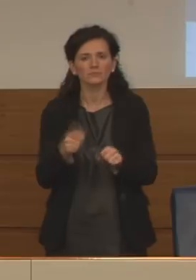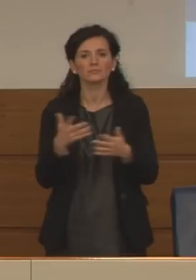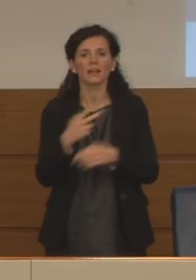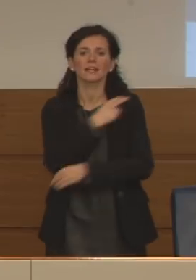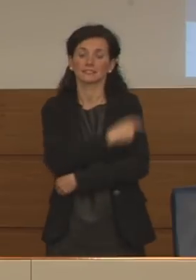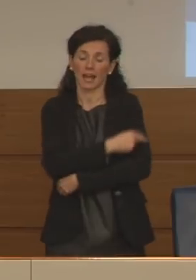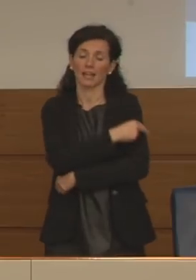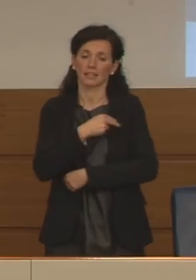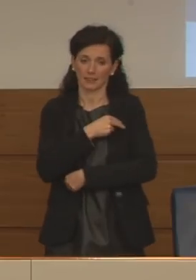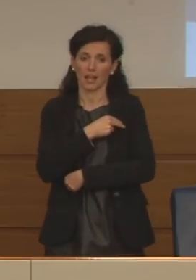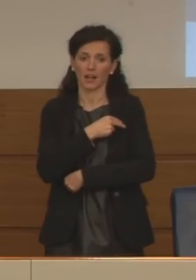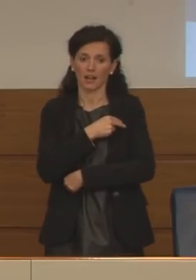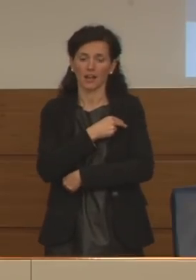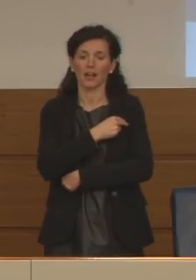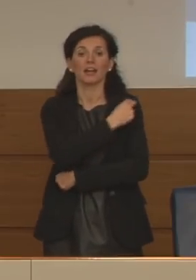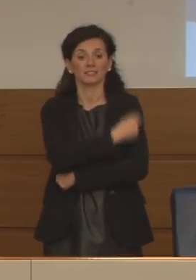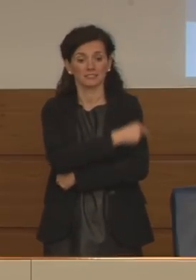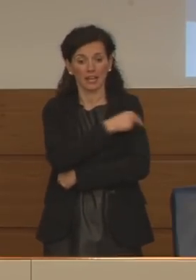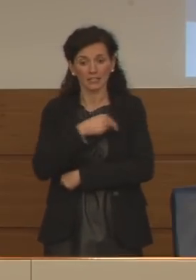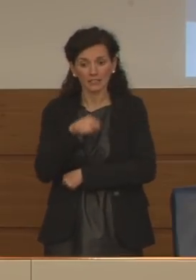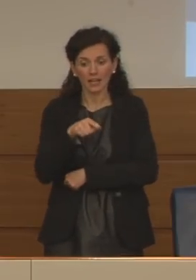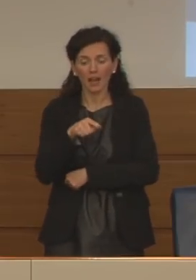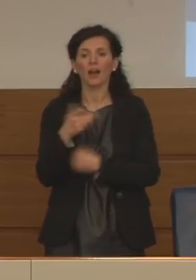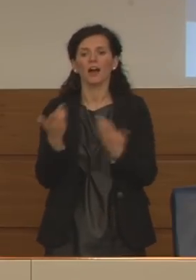sanità. Facciamo una chiamata a tutti i medici